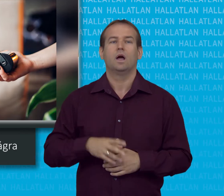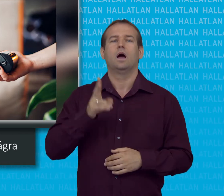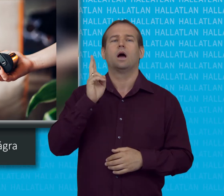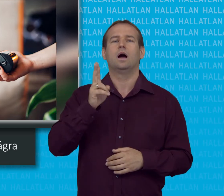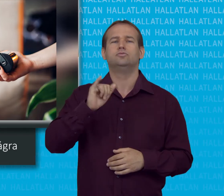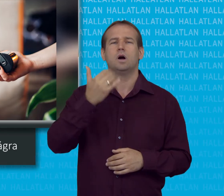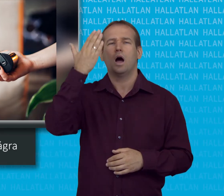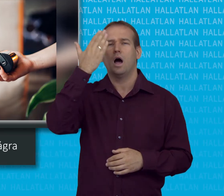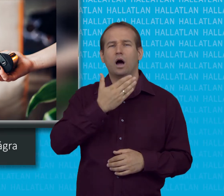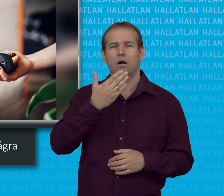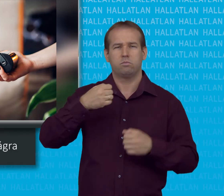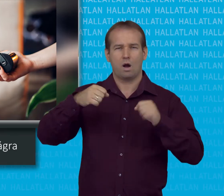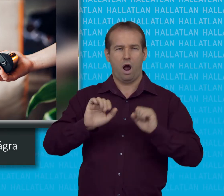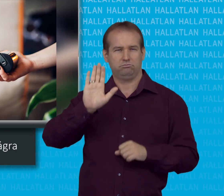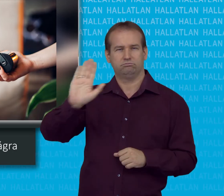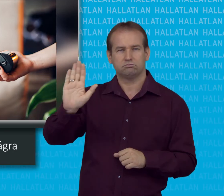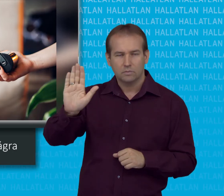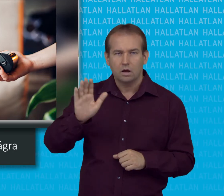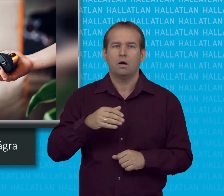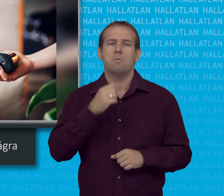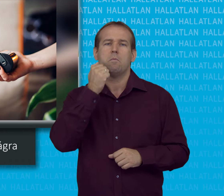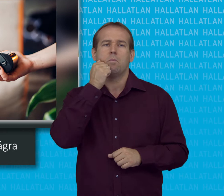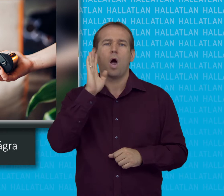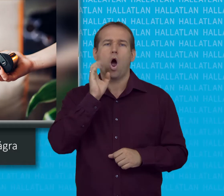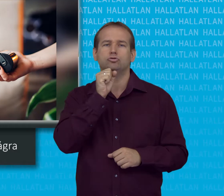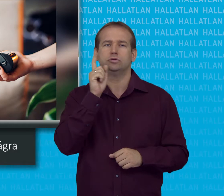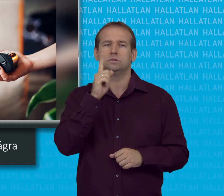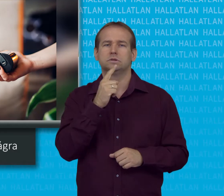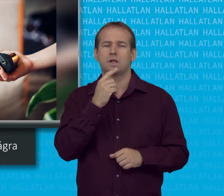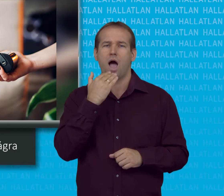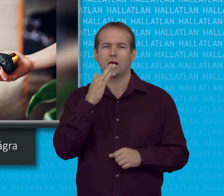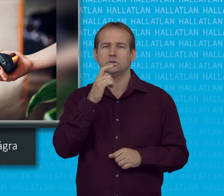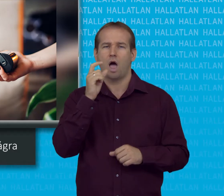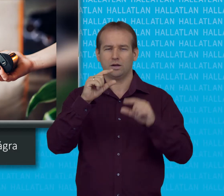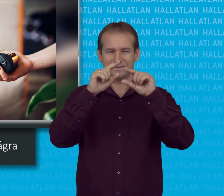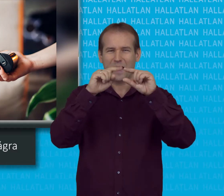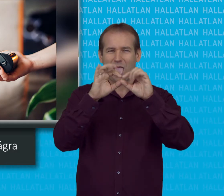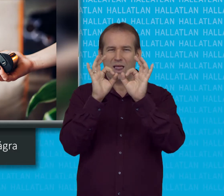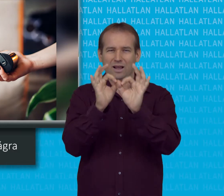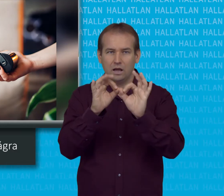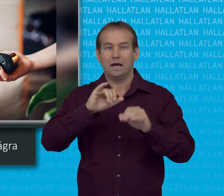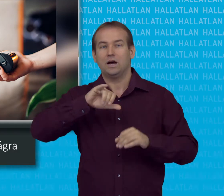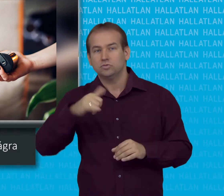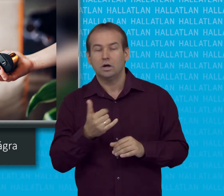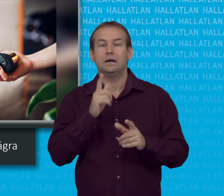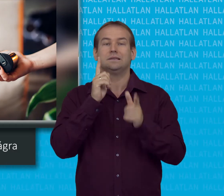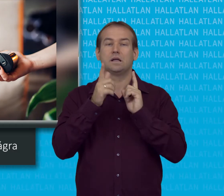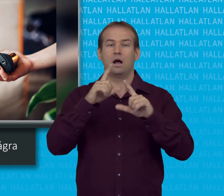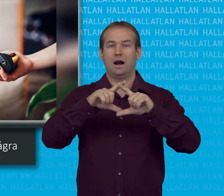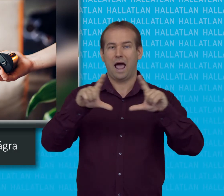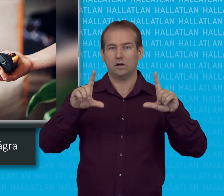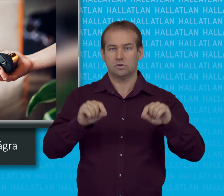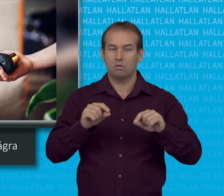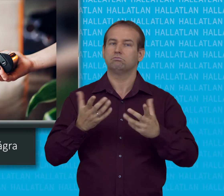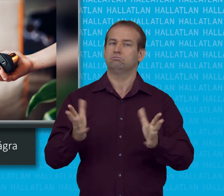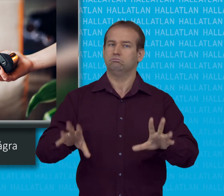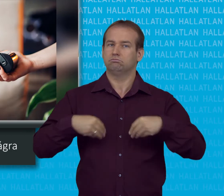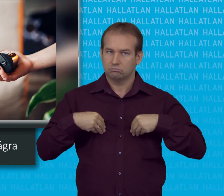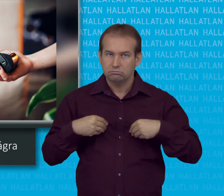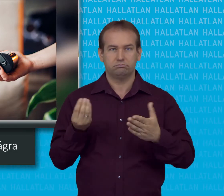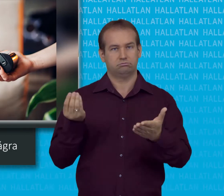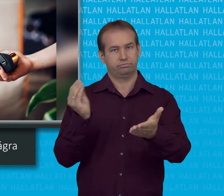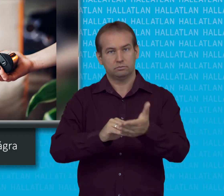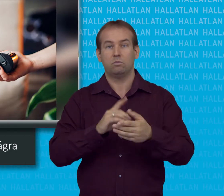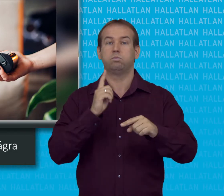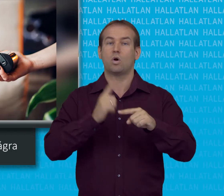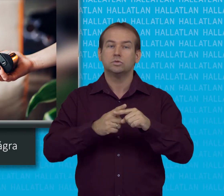csak a K&H Bank által kibocsátott MasterCard bankkártyák és hitelkártyák menthetőek bele,